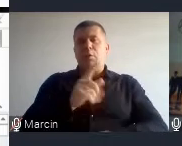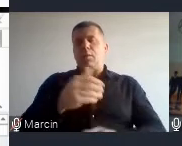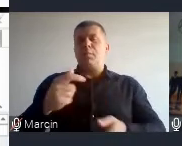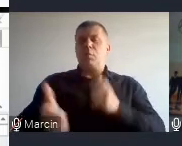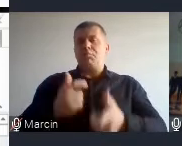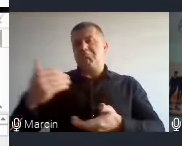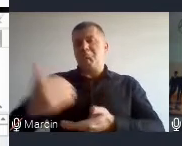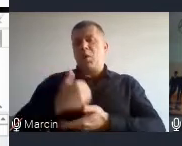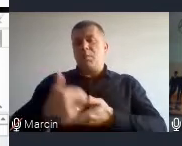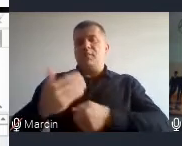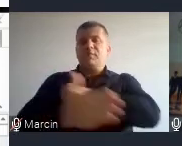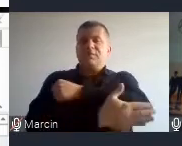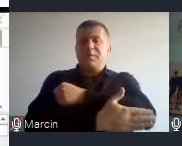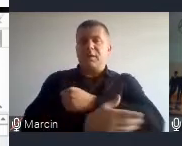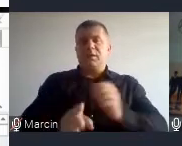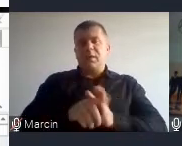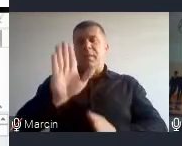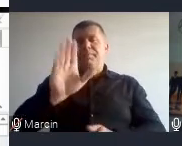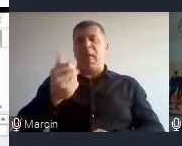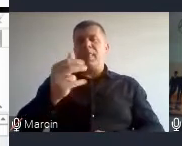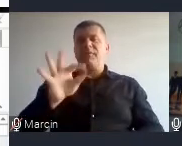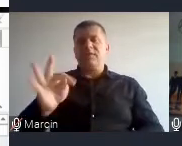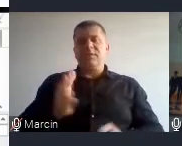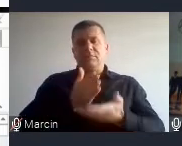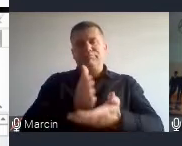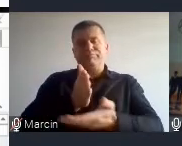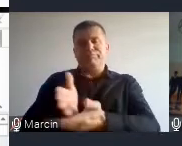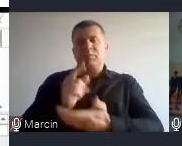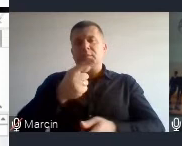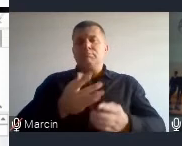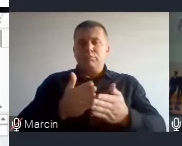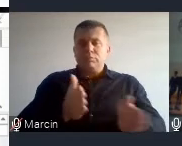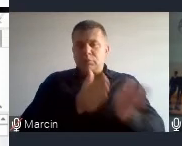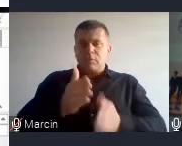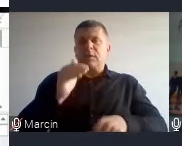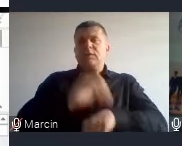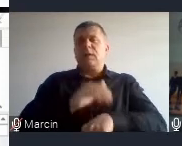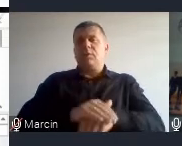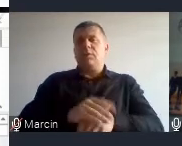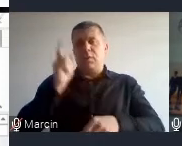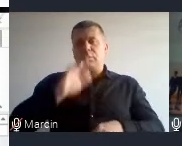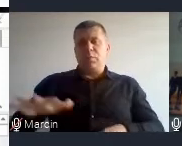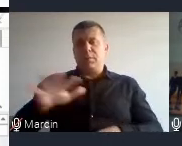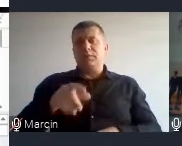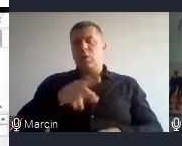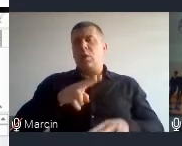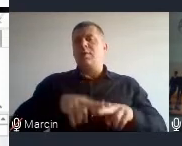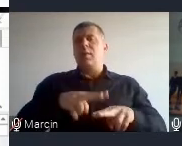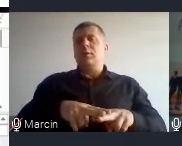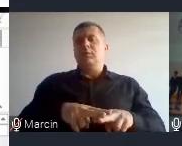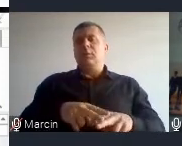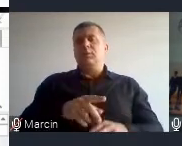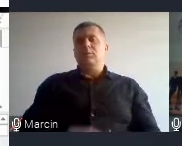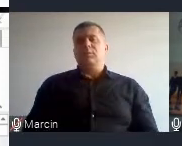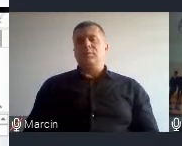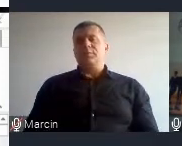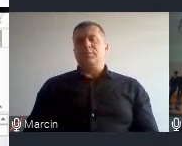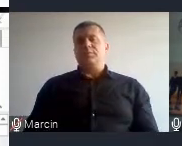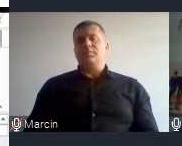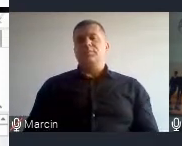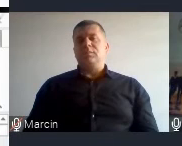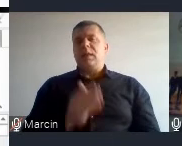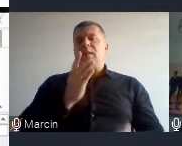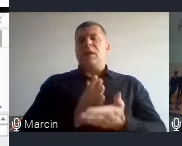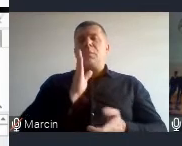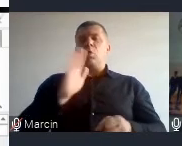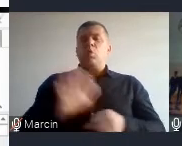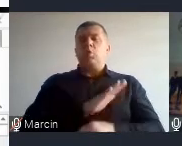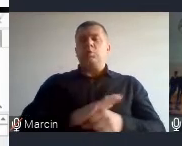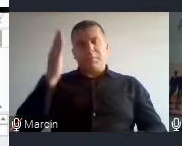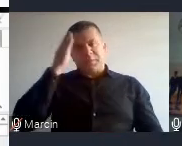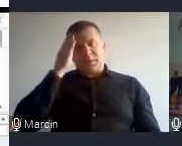wspierać beneficjentów w przygotowaniu i realizacji zamówień. Natomiast to narzędzie jest w pewnym zakresie tylko uzupełnieniem wiedzy.